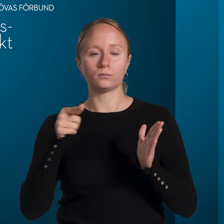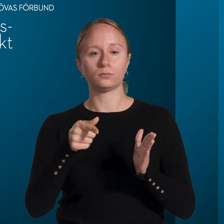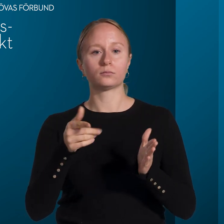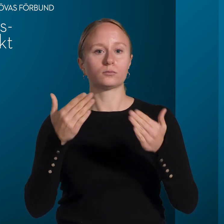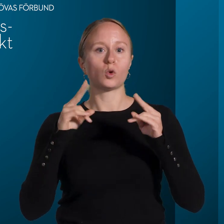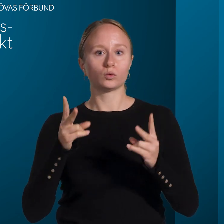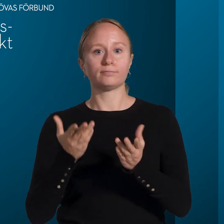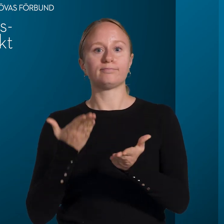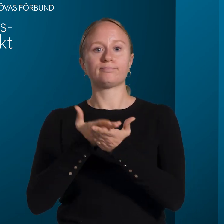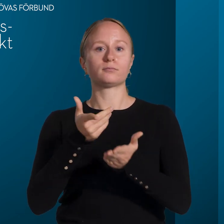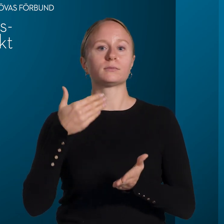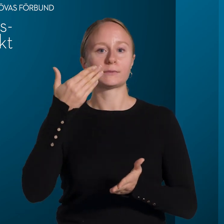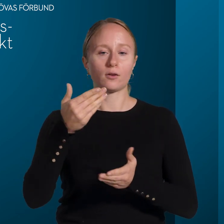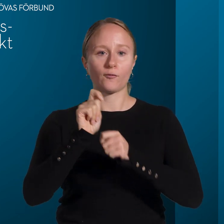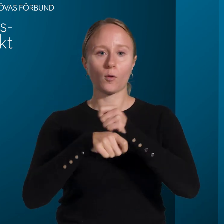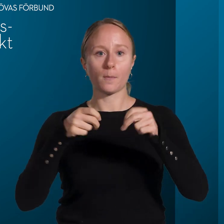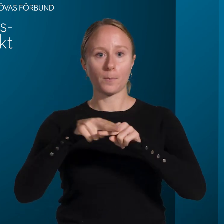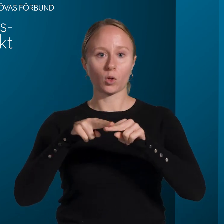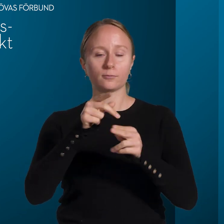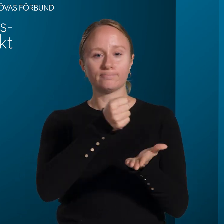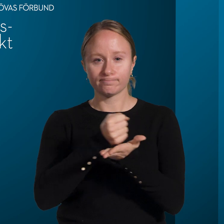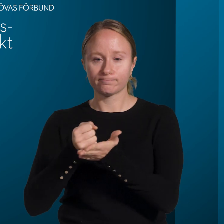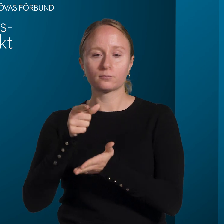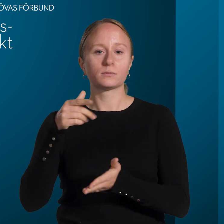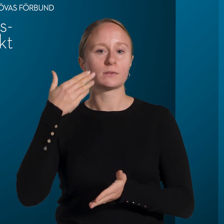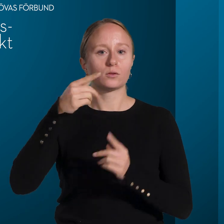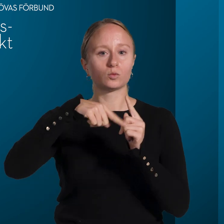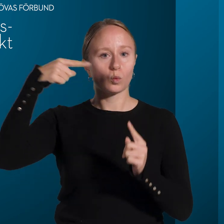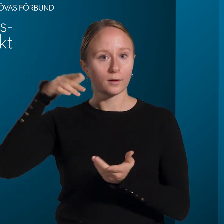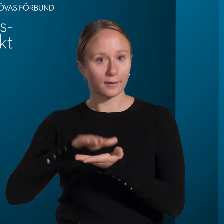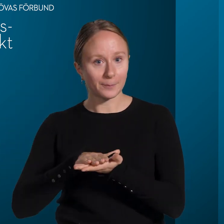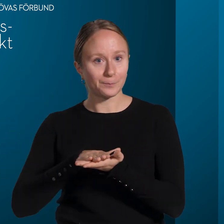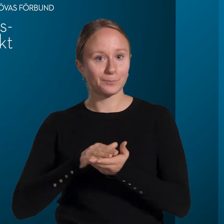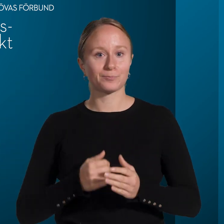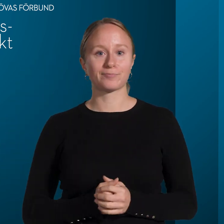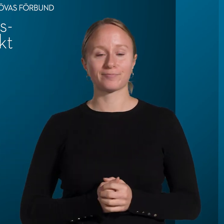och det läggs fram för förbundsmötet för fastställande i juni.